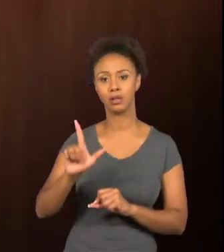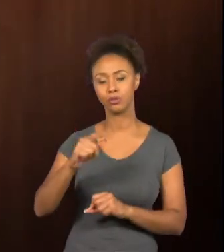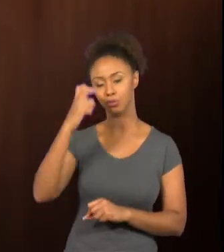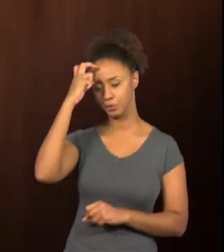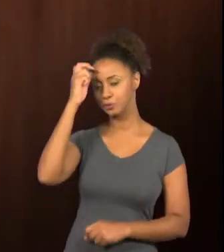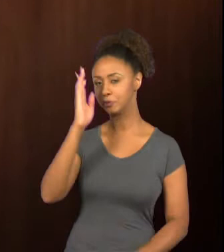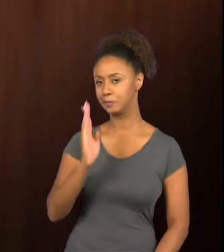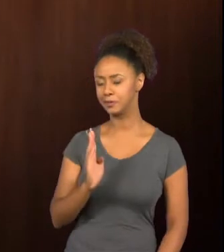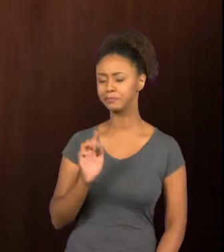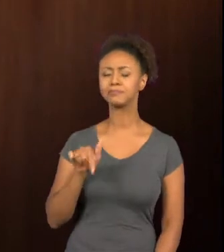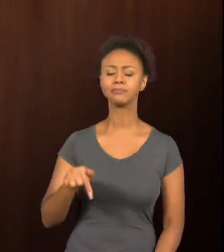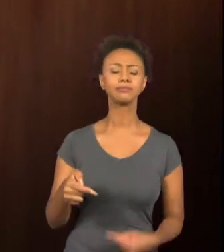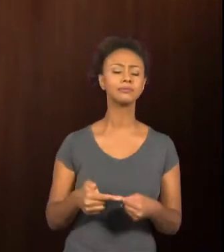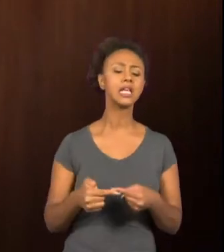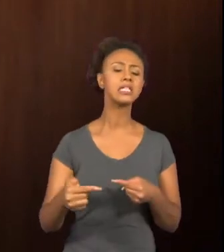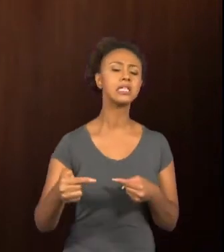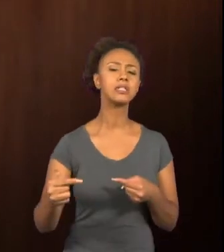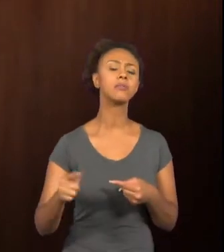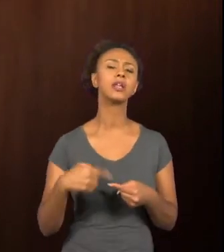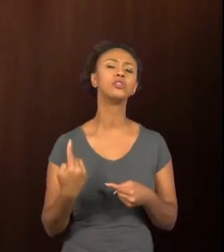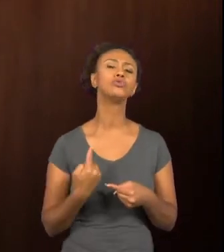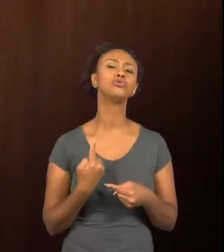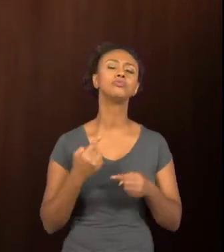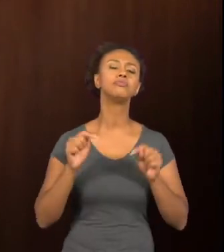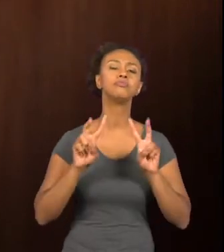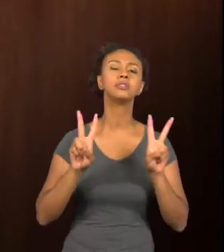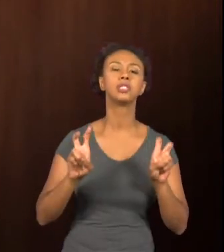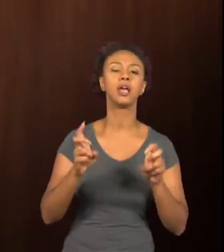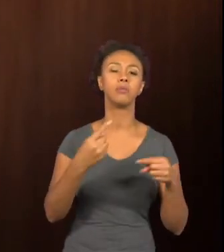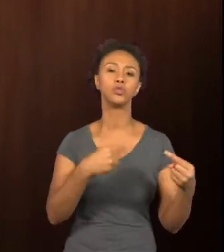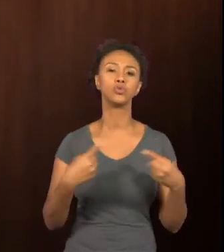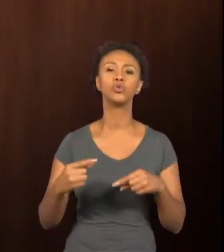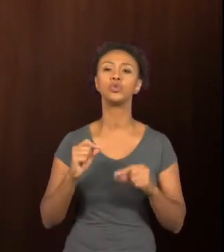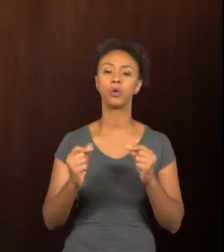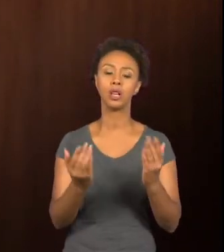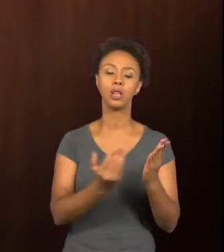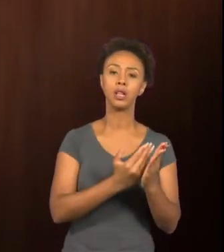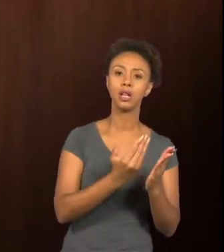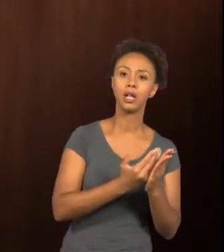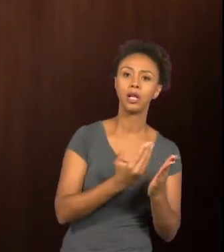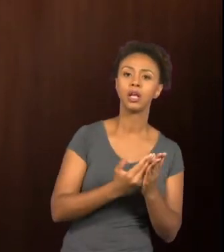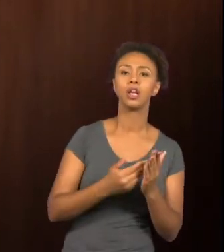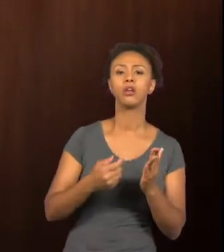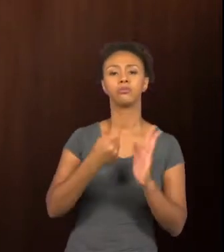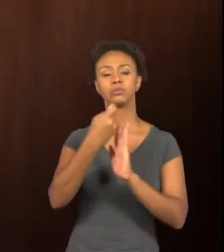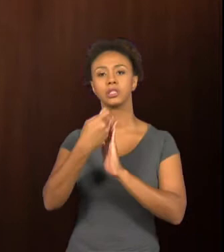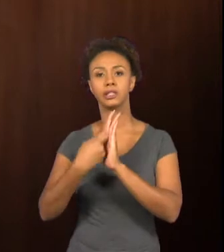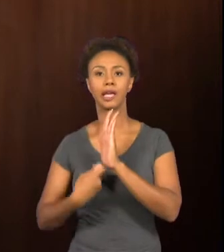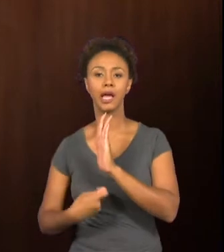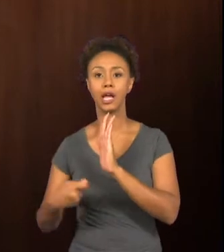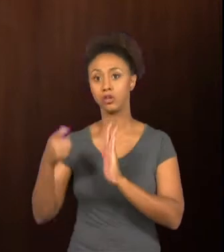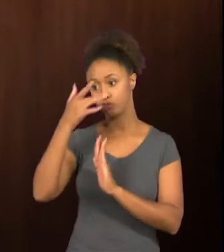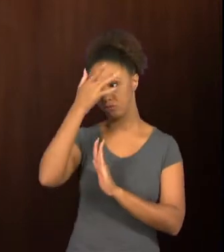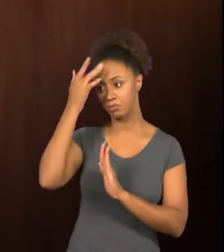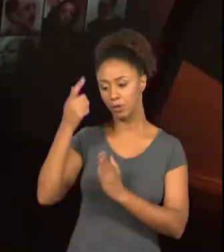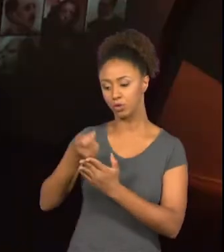NÓS VAMOS, ESTA SEMANA, TRATAR DE OBRAS, TEXTOS E AUTORES QUE ABORDARAM A TÓPICA DA TERRA.